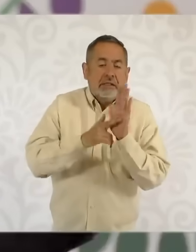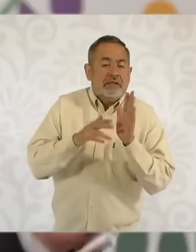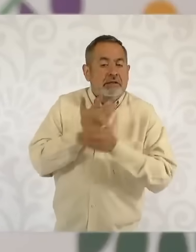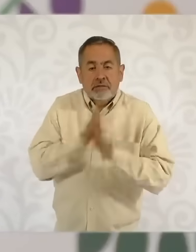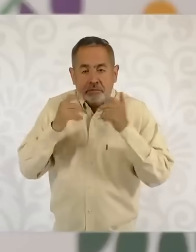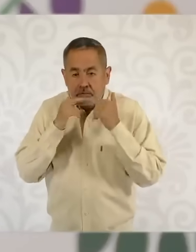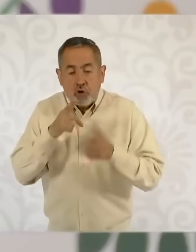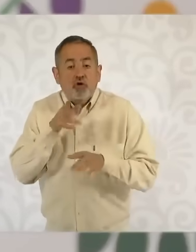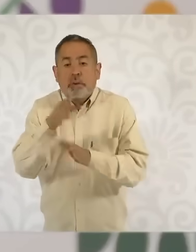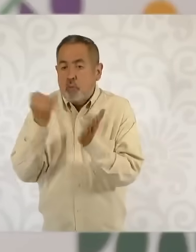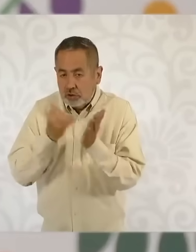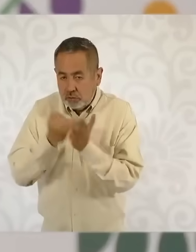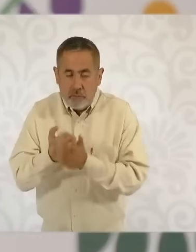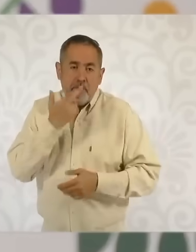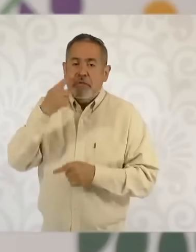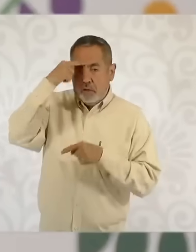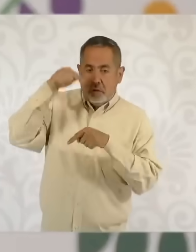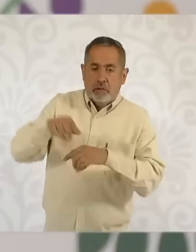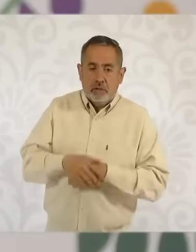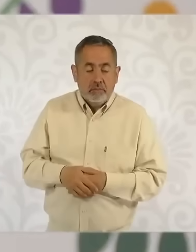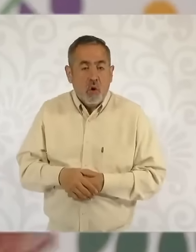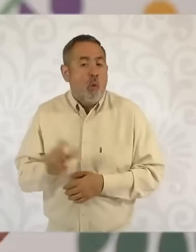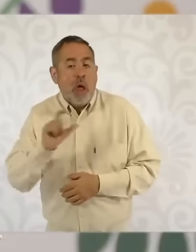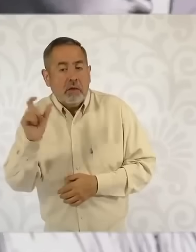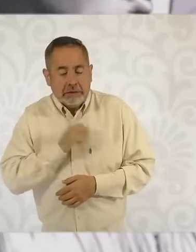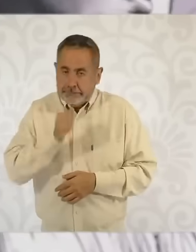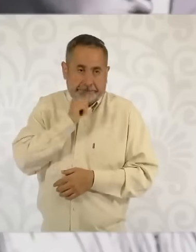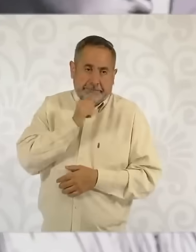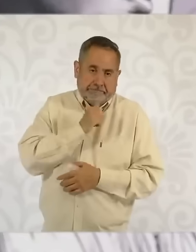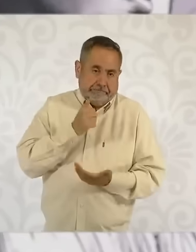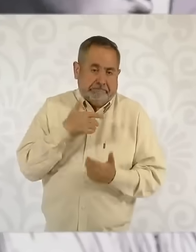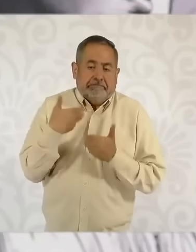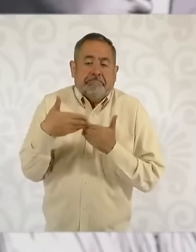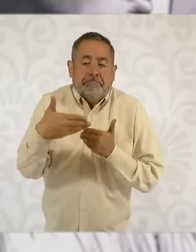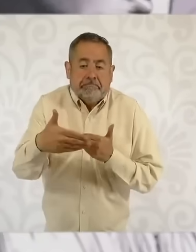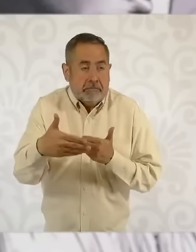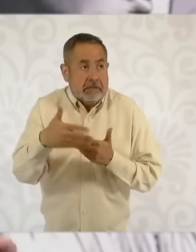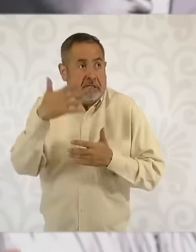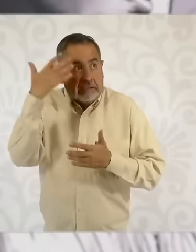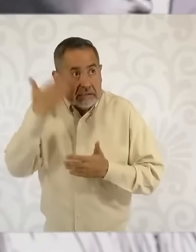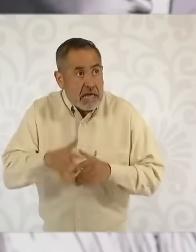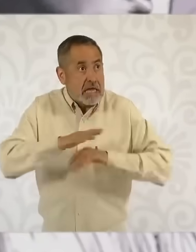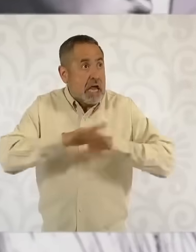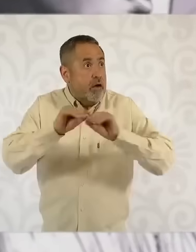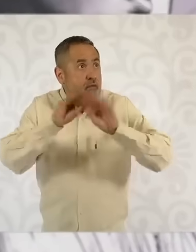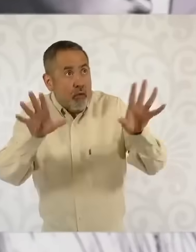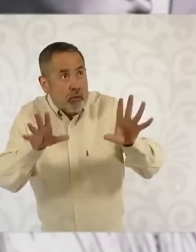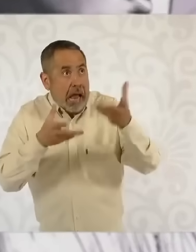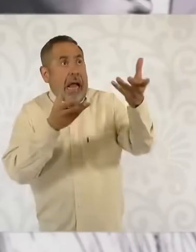aeles lo sabremos pronto Entonces teniendo esa información ya clara en las próximas semanas